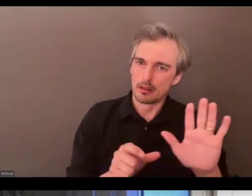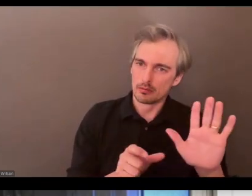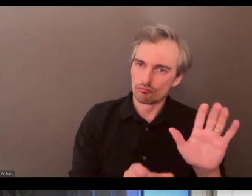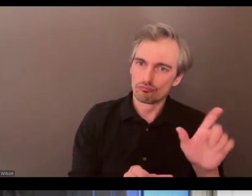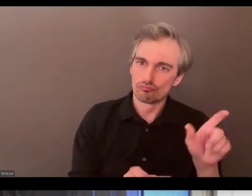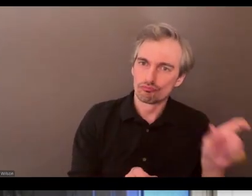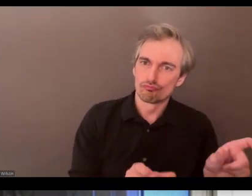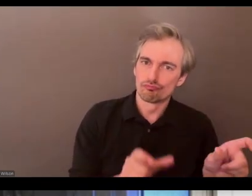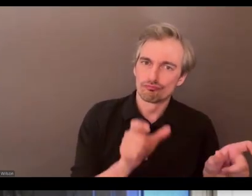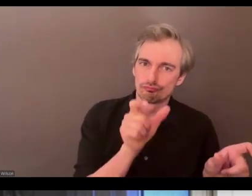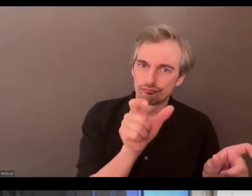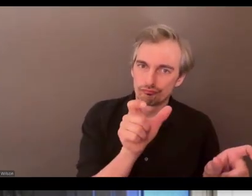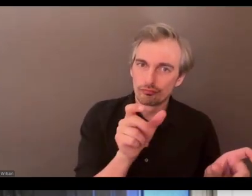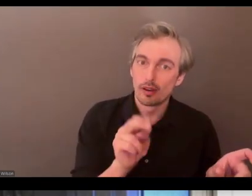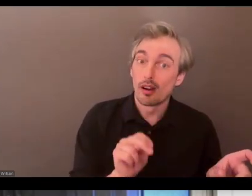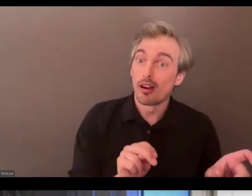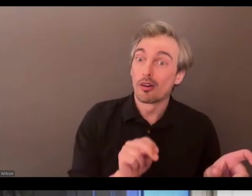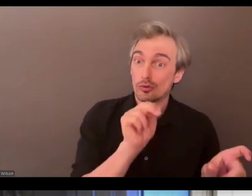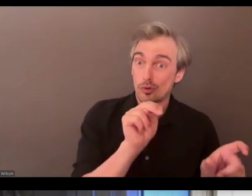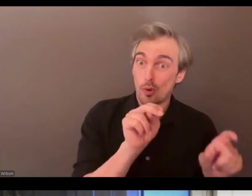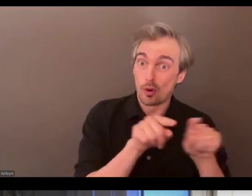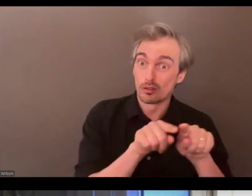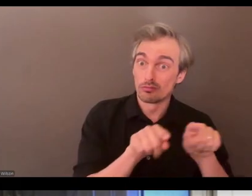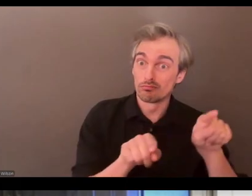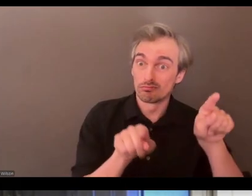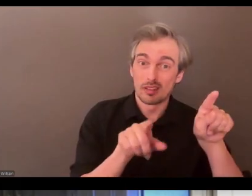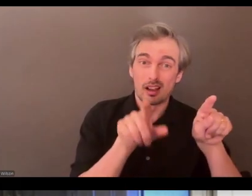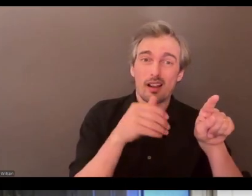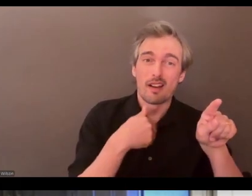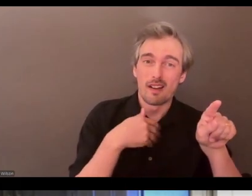そして南部はもう少し多くの割合を持っています。